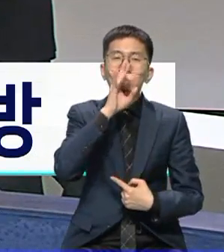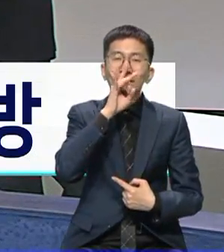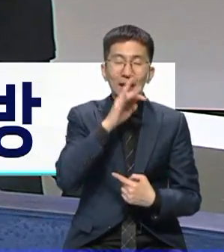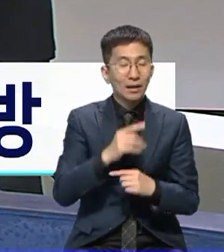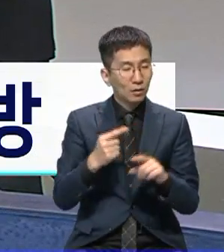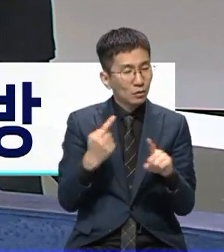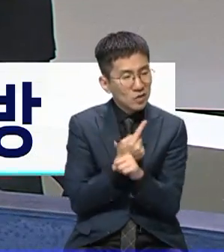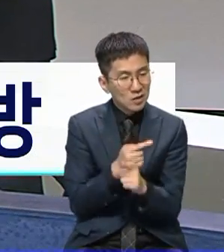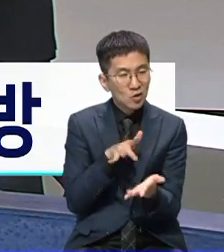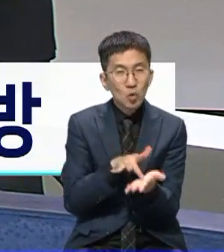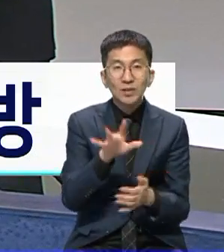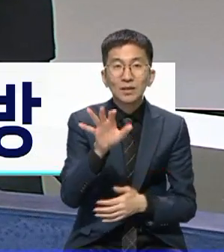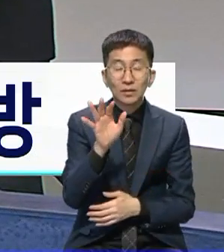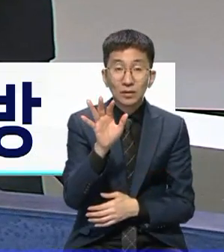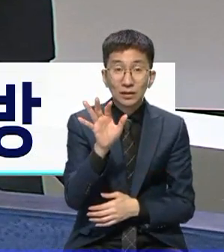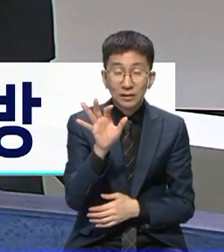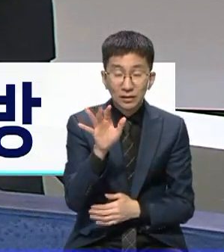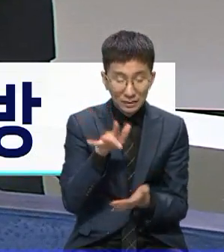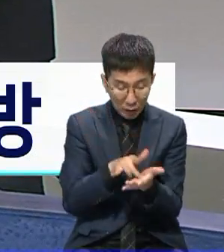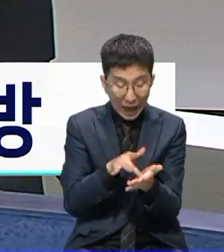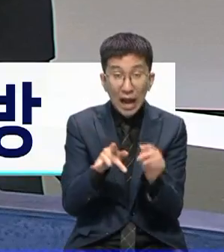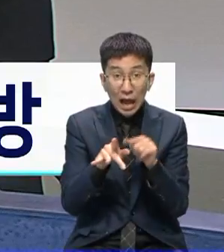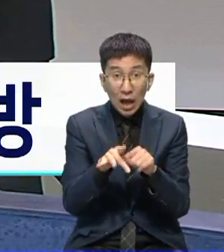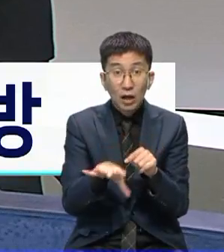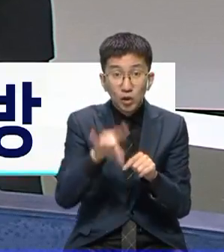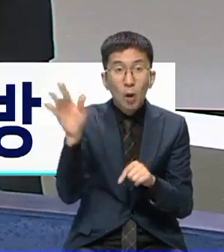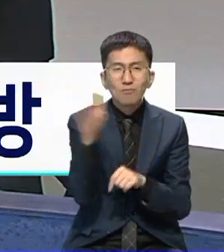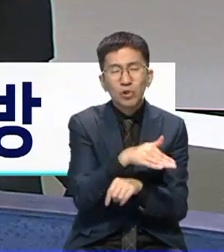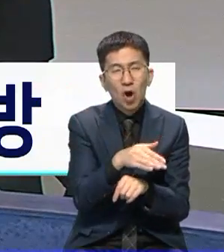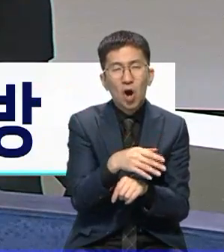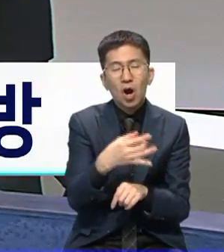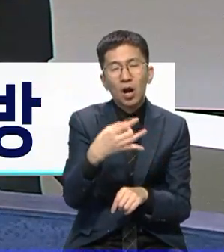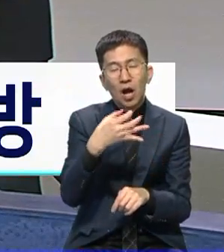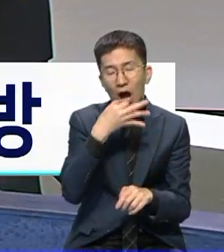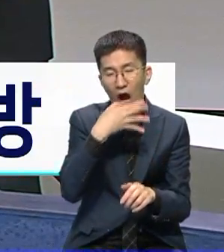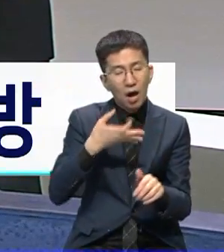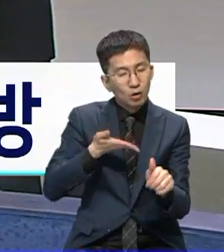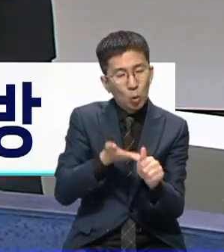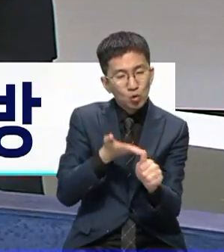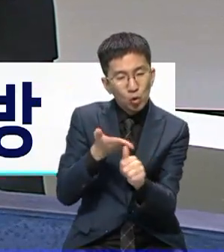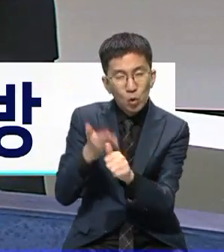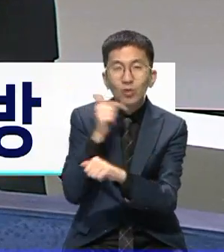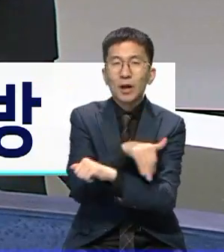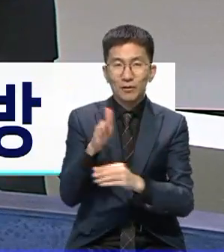막기 위해서 코로나19 치료제도 초기 단계부터 적극적으로 사용하기로 했습니다. 이 내용은 김덕현 기자가 전하겠습니다.